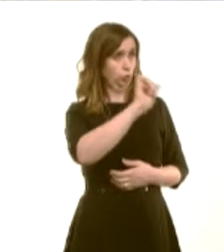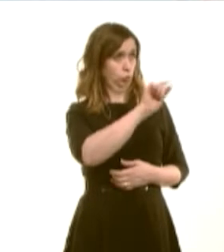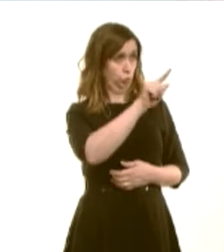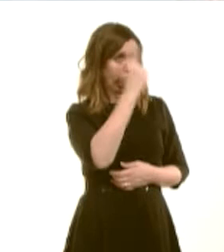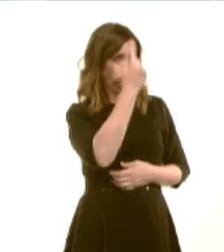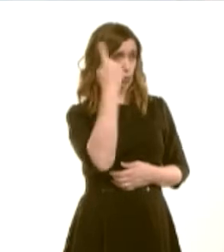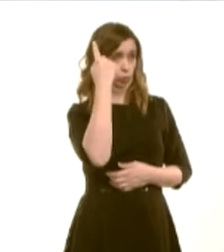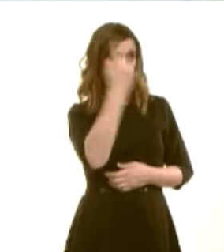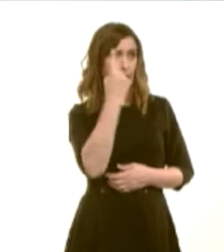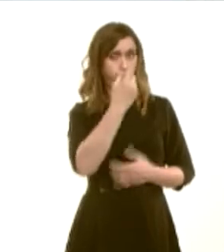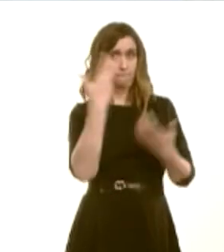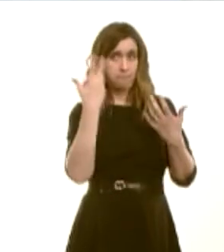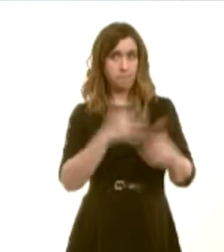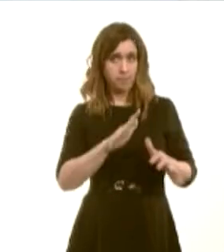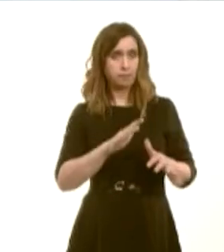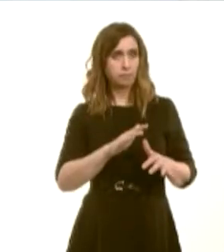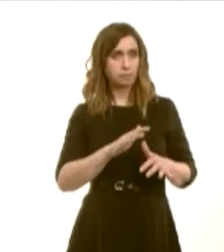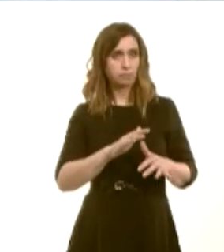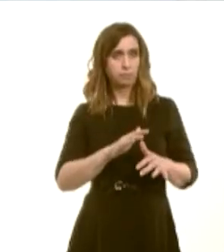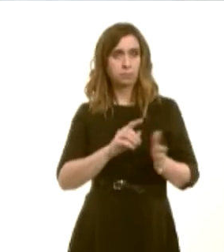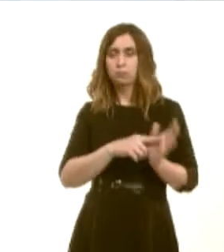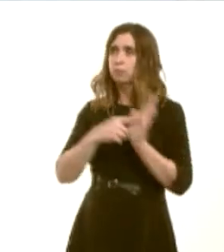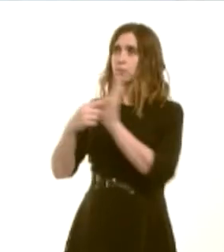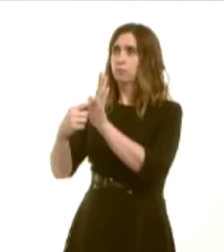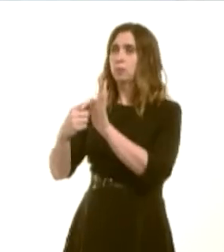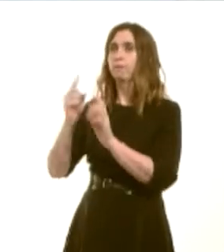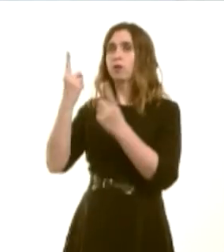yr wythnos diwethaf, fe ddywedoch chi eich bod chi wedi cyhoeddi canllawiauóëtoolkitíói